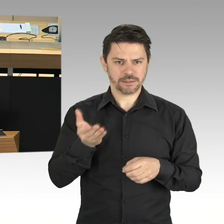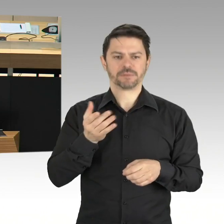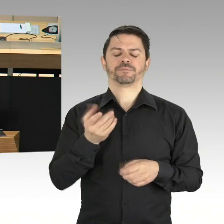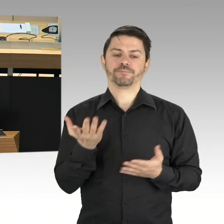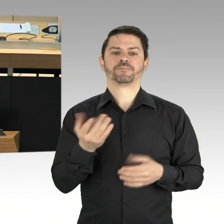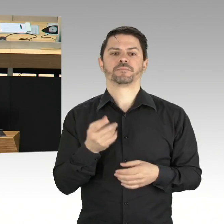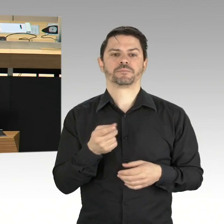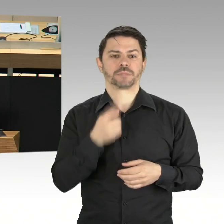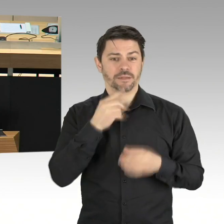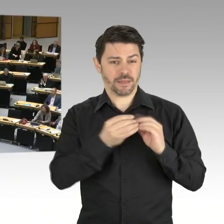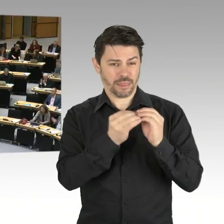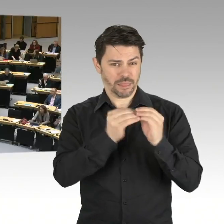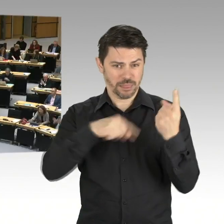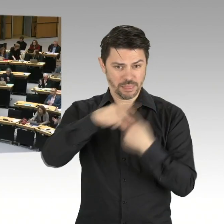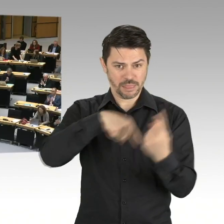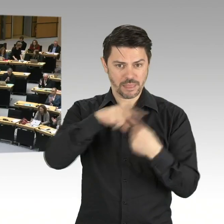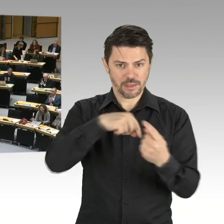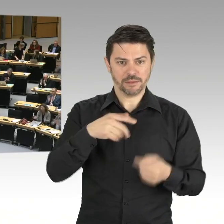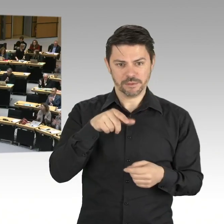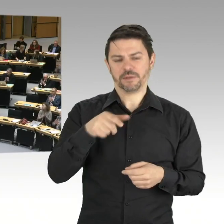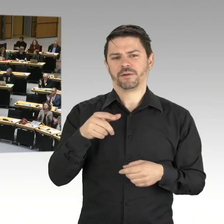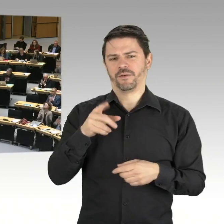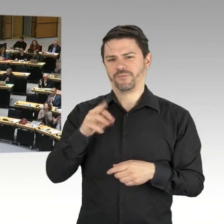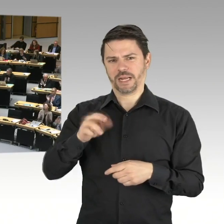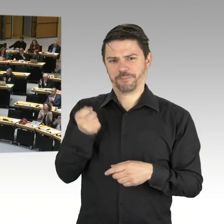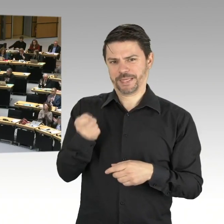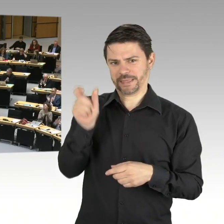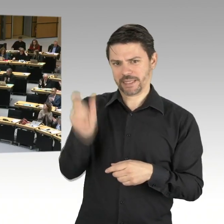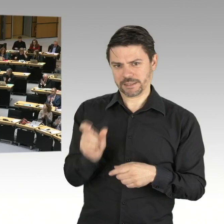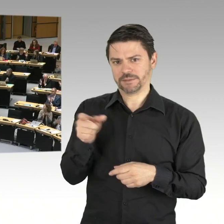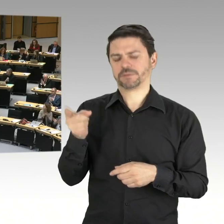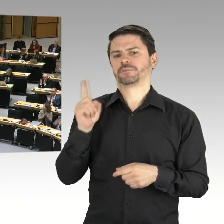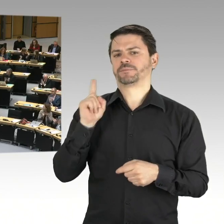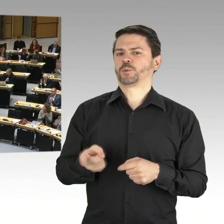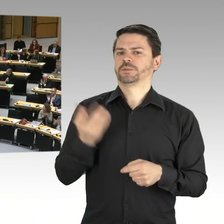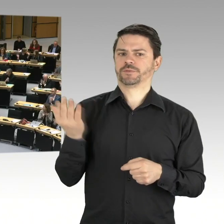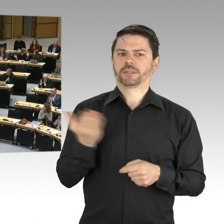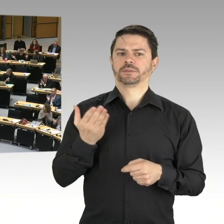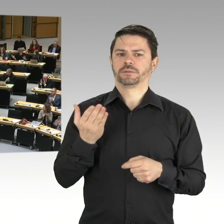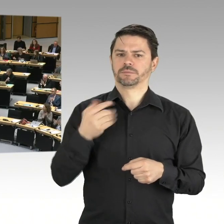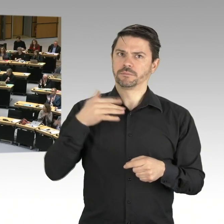Meine Damen und Herren, so viel dazu. (Beifall) Und jetzt hat sich die CDU